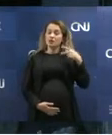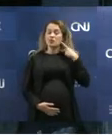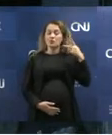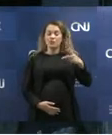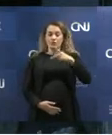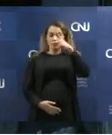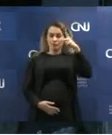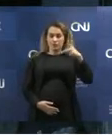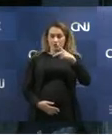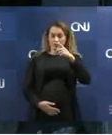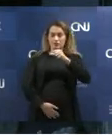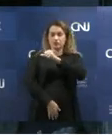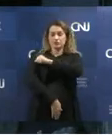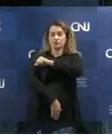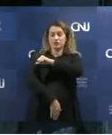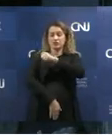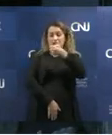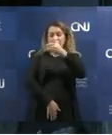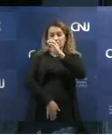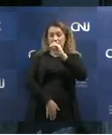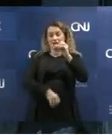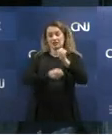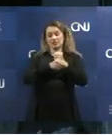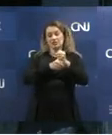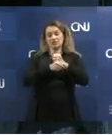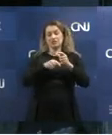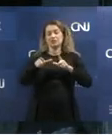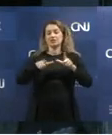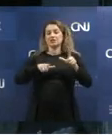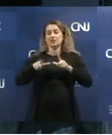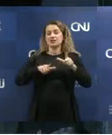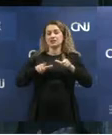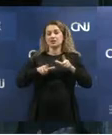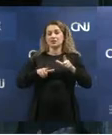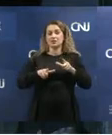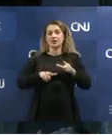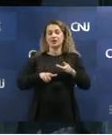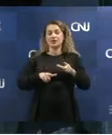e trabalhava, em média, com de 8 a 9 mil processos ao ano.